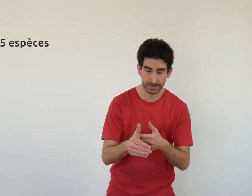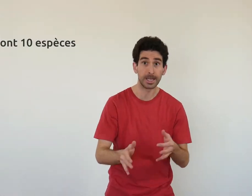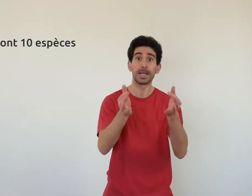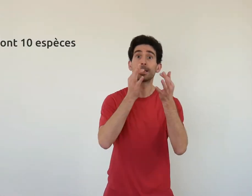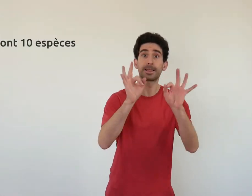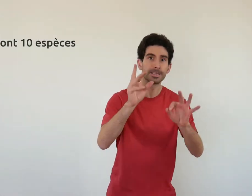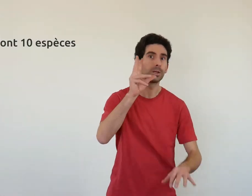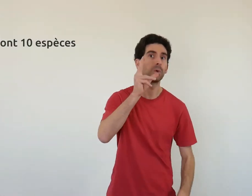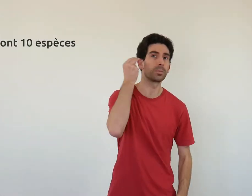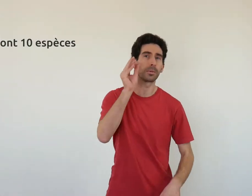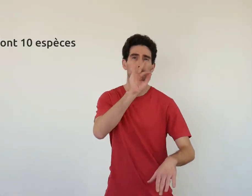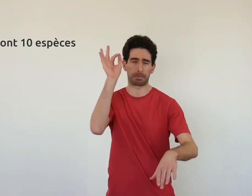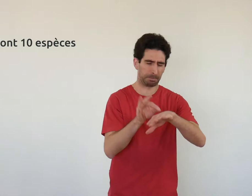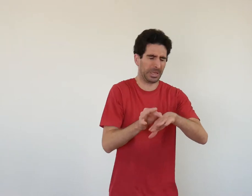dont 10 qui piquent les humains.